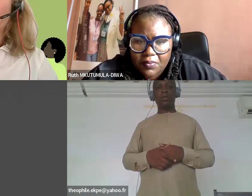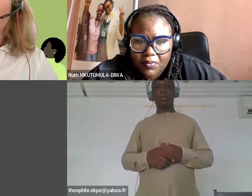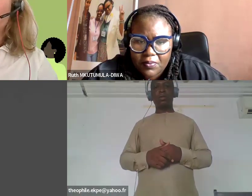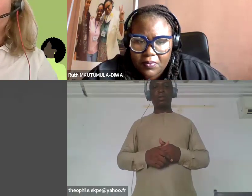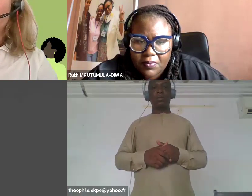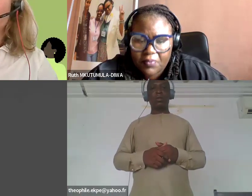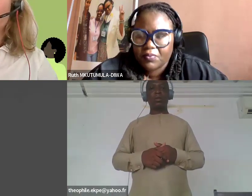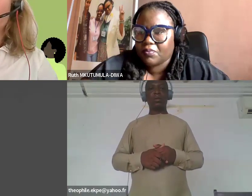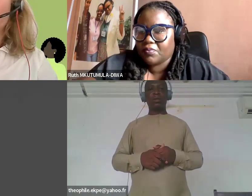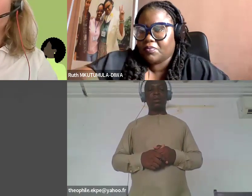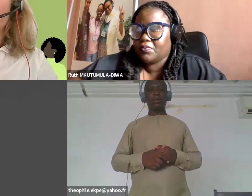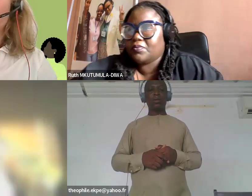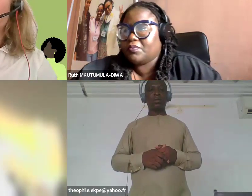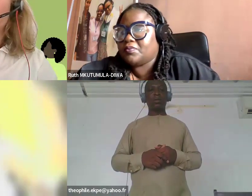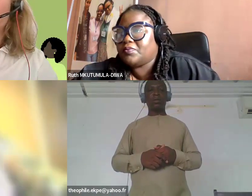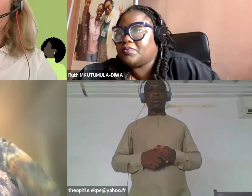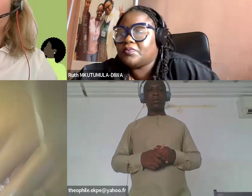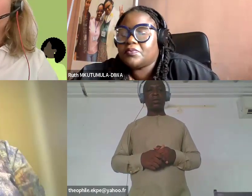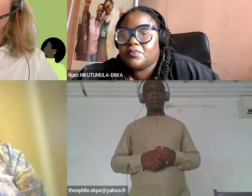écoutons